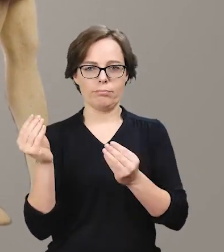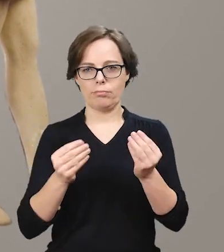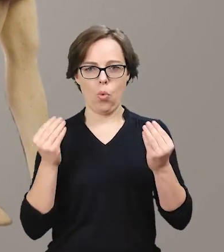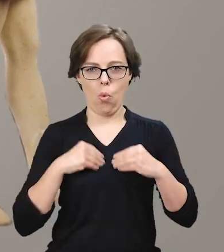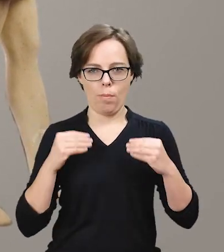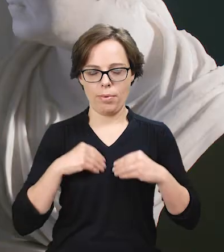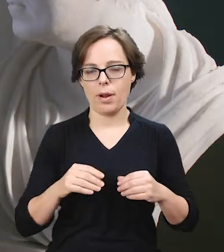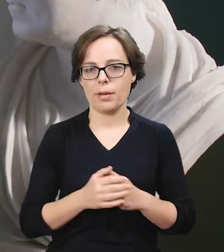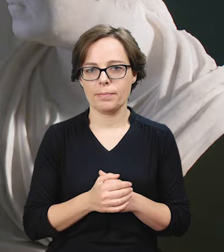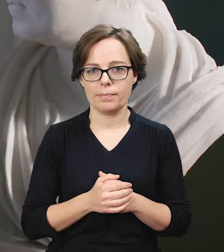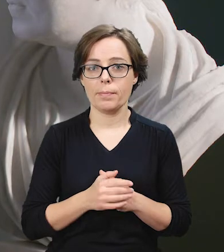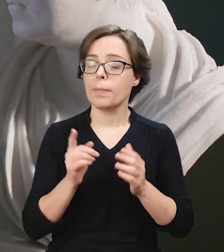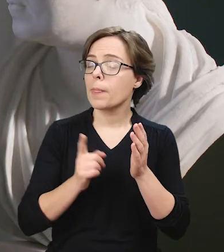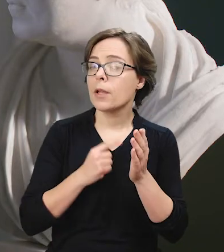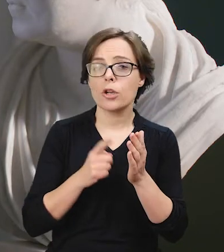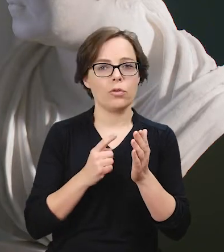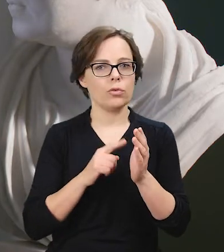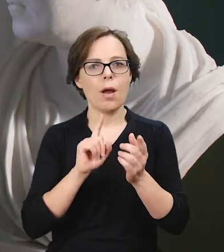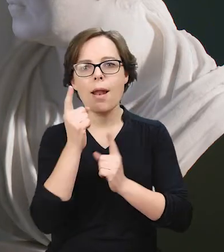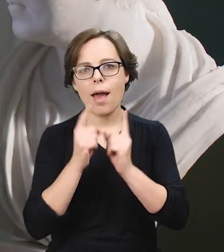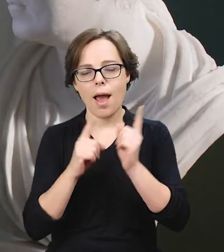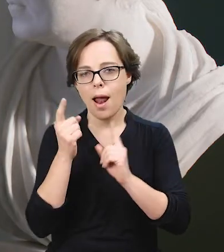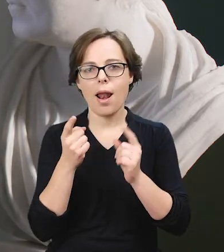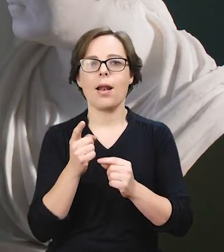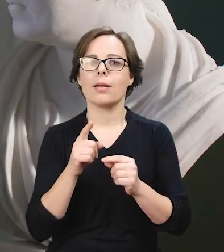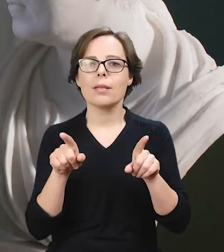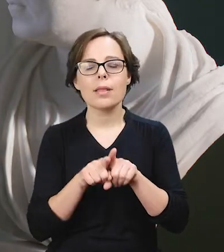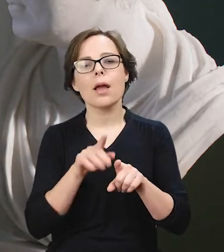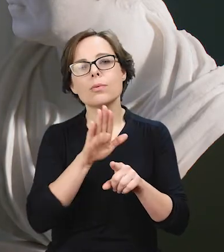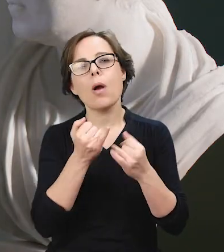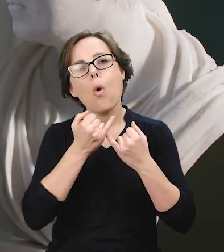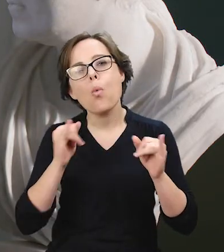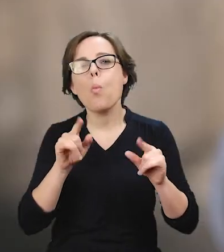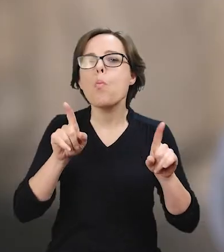Często tez lalki miały w dłoniach instrumenty muzyczne,